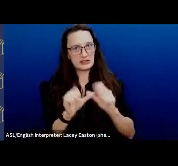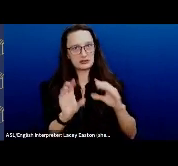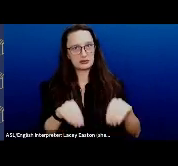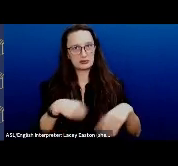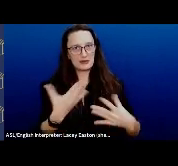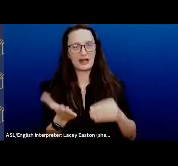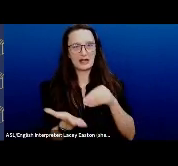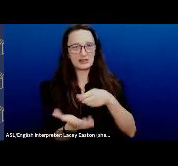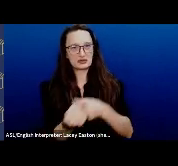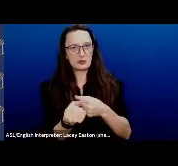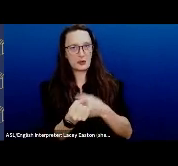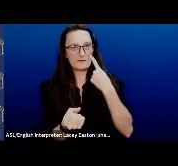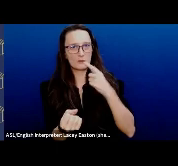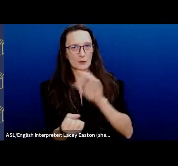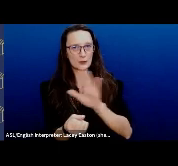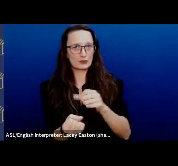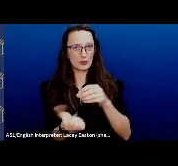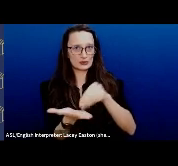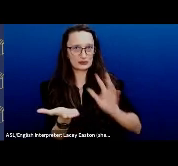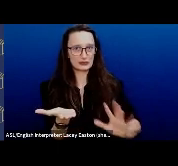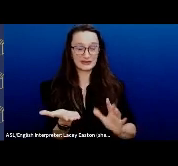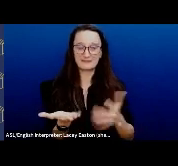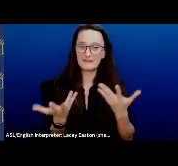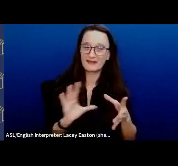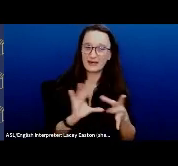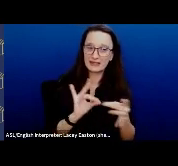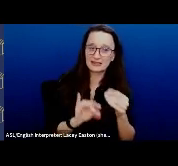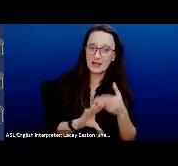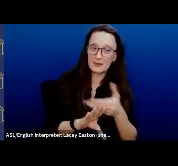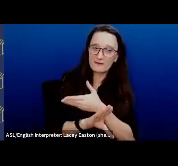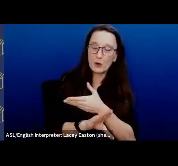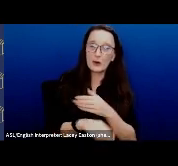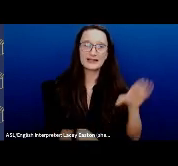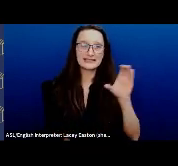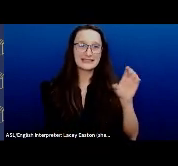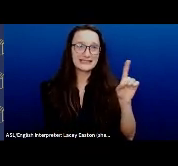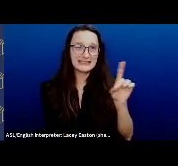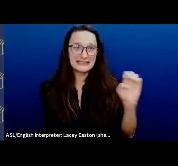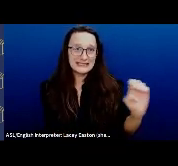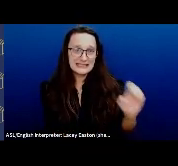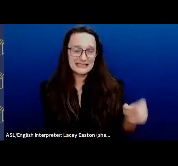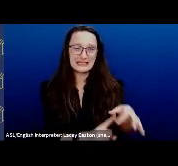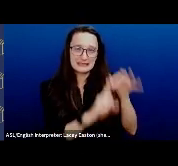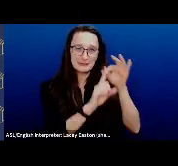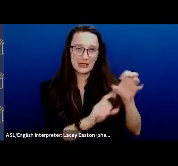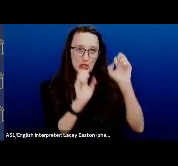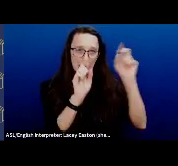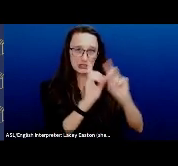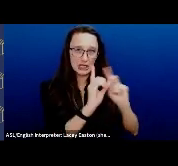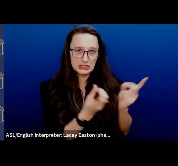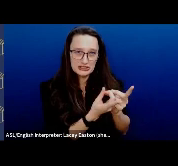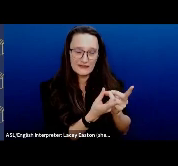como lo he dicho antes la División de Educación Especial del CDE reconoce el papel fundamental que desempeñan las familias en